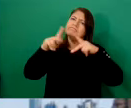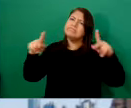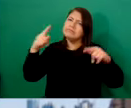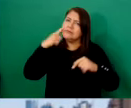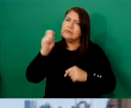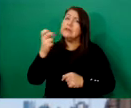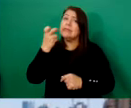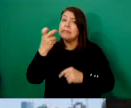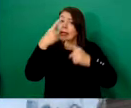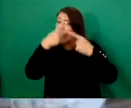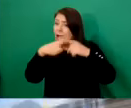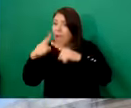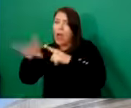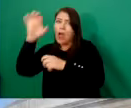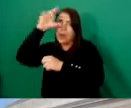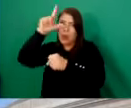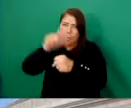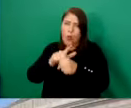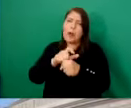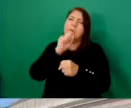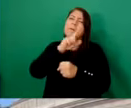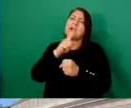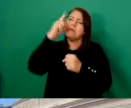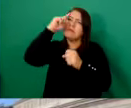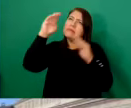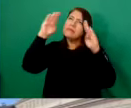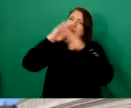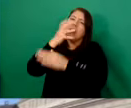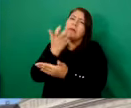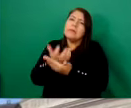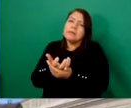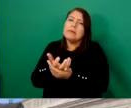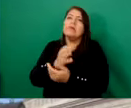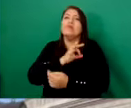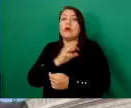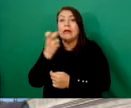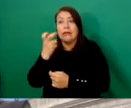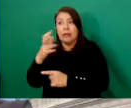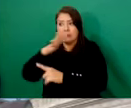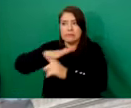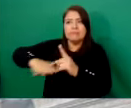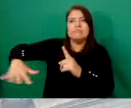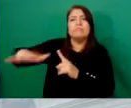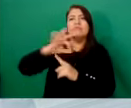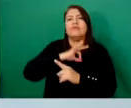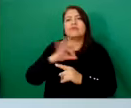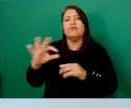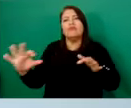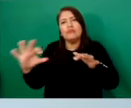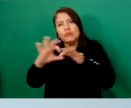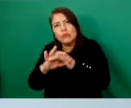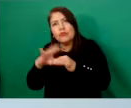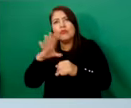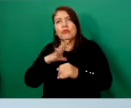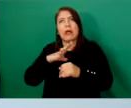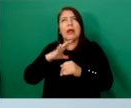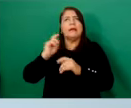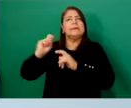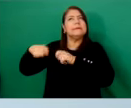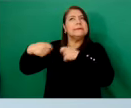Una gran oferta cultural y de ocio que convierte esta pequeña villa, en una unión entre tradición